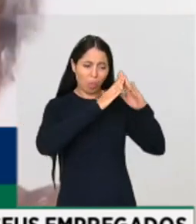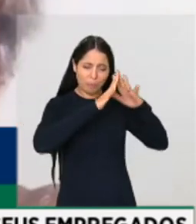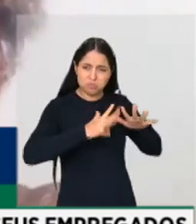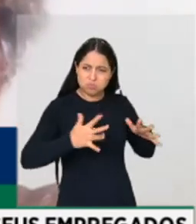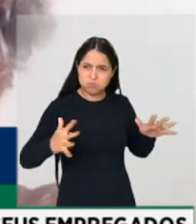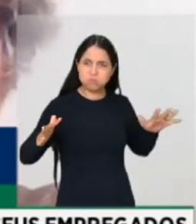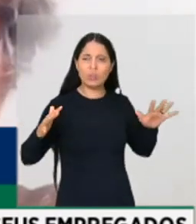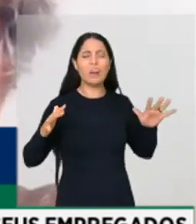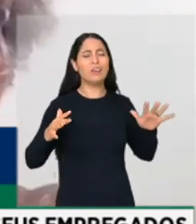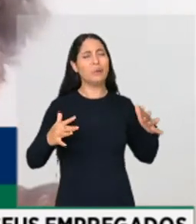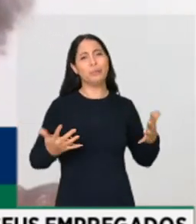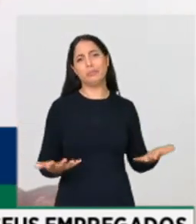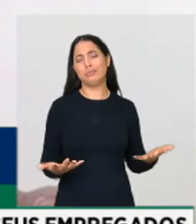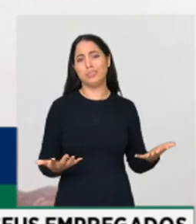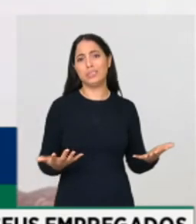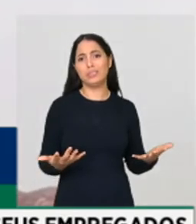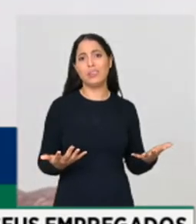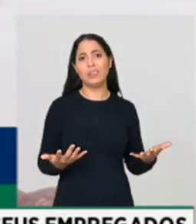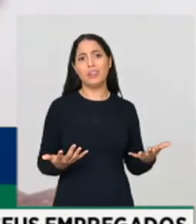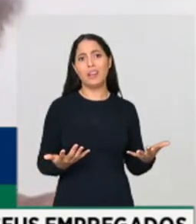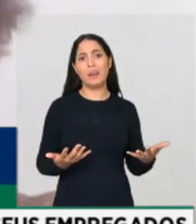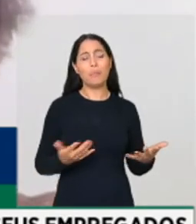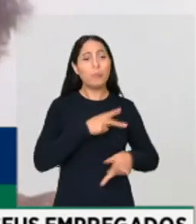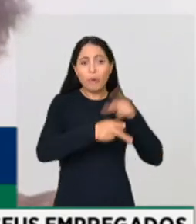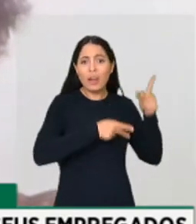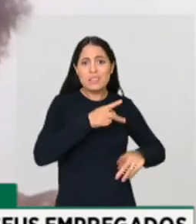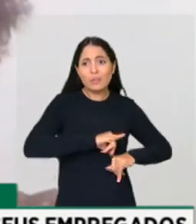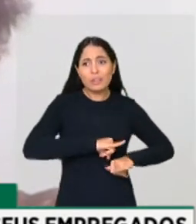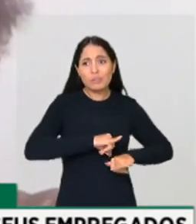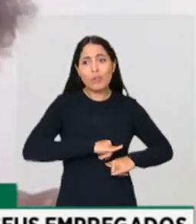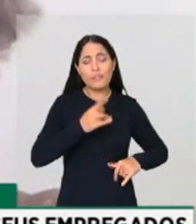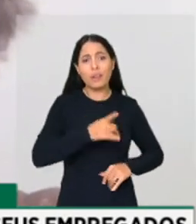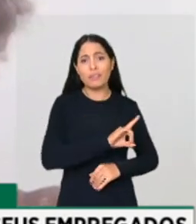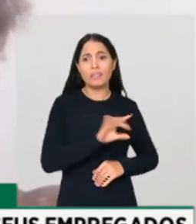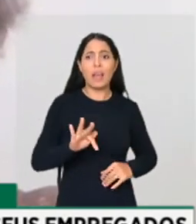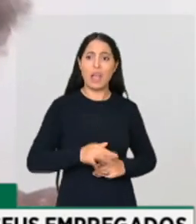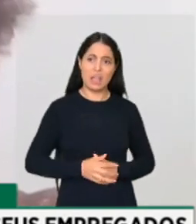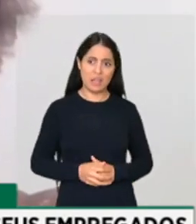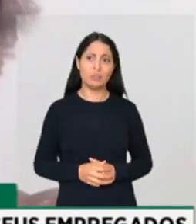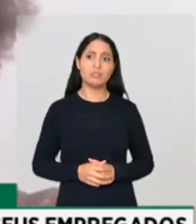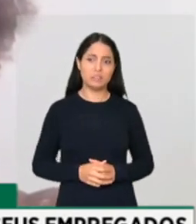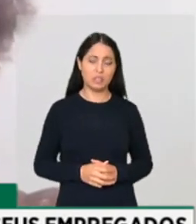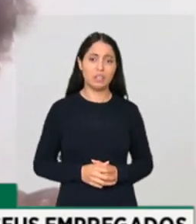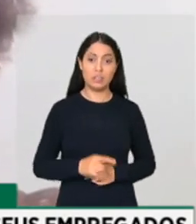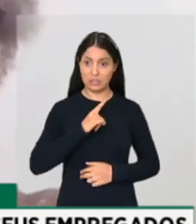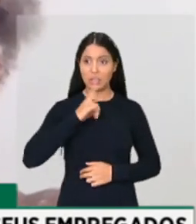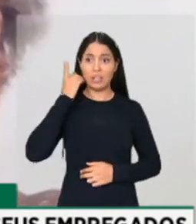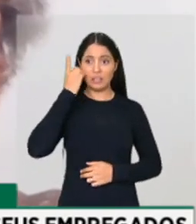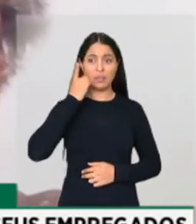DESESPERO, UM SOFRIMENTO, UMA POPULAÇÃO QUE ESTÁ SOFRENDO MUITO AQUI DO DISTRITO FEDERAL, NÓS ESTAMOS, COMO DISSE A DEPUTADA TALÍRIA, NUMA REALIDADE QUE NÃO É